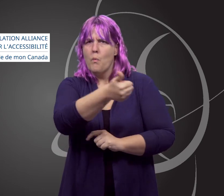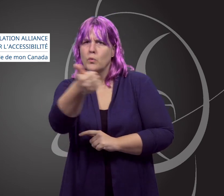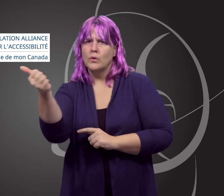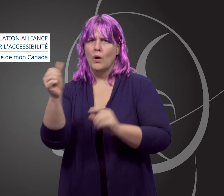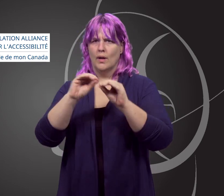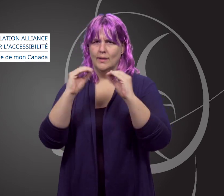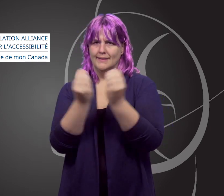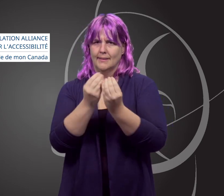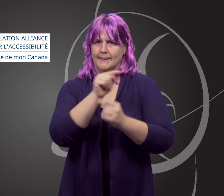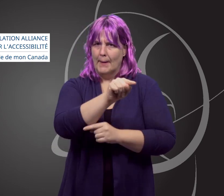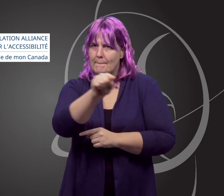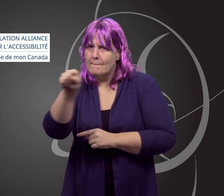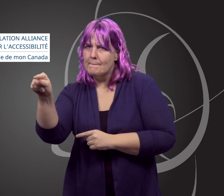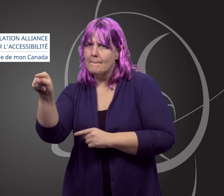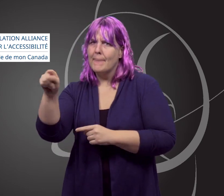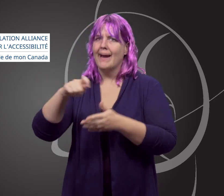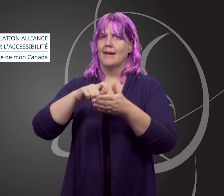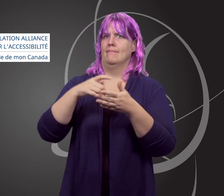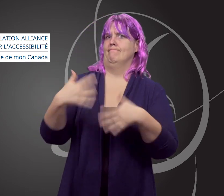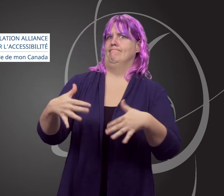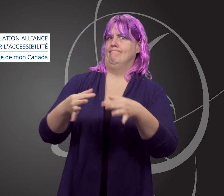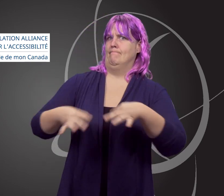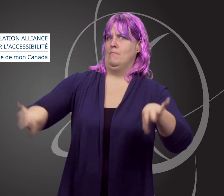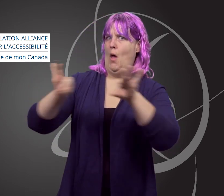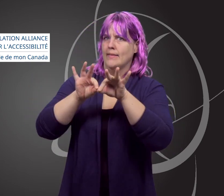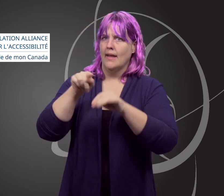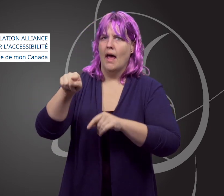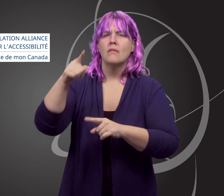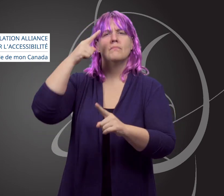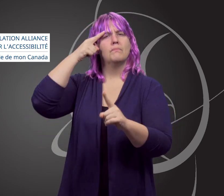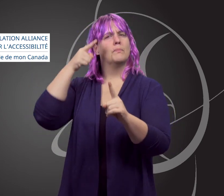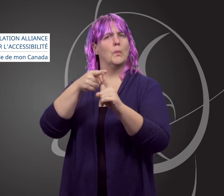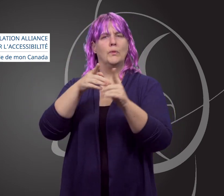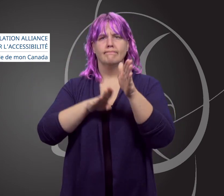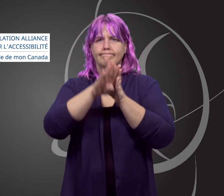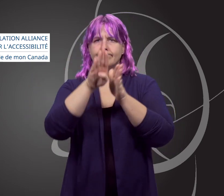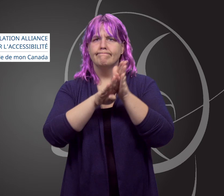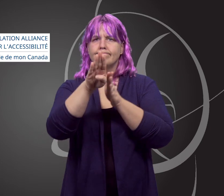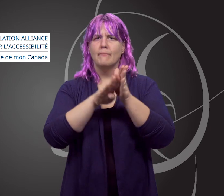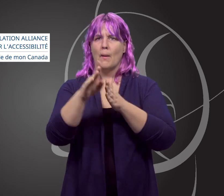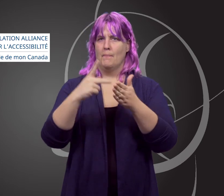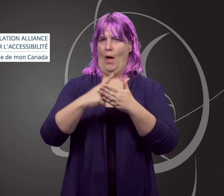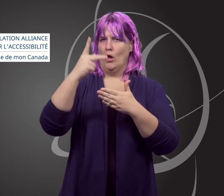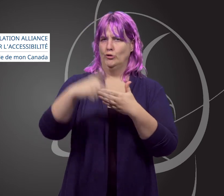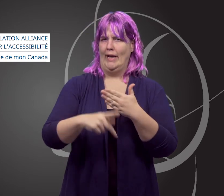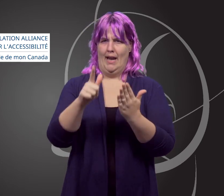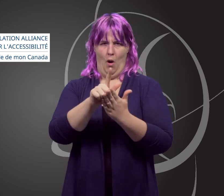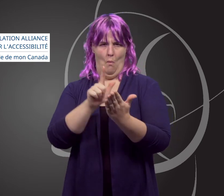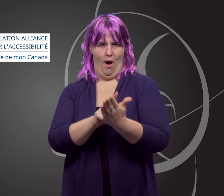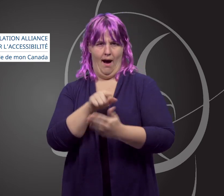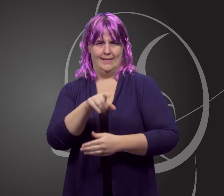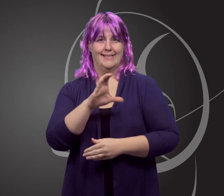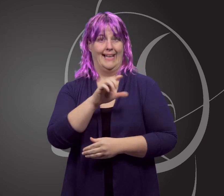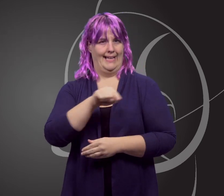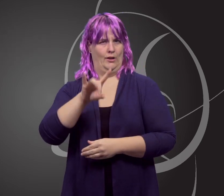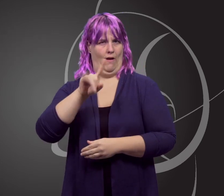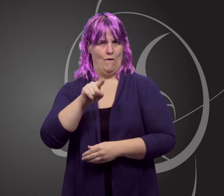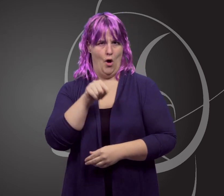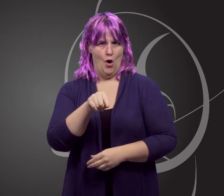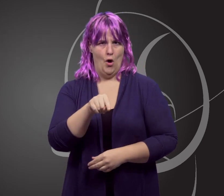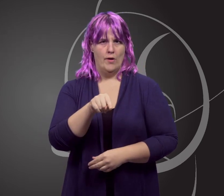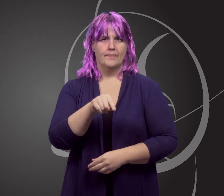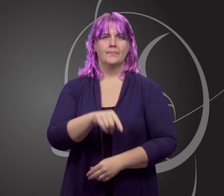avec d’autres organismes clés afin d’améliorer le projet de loi C-81.